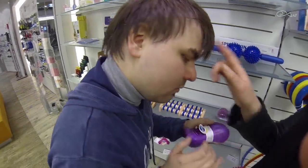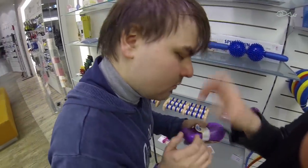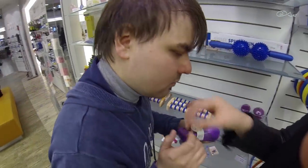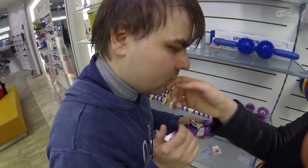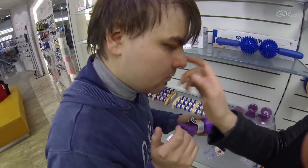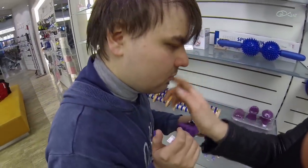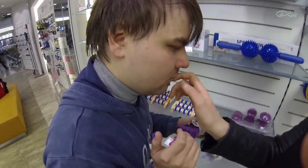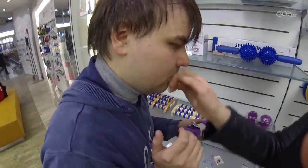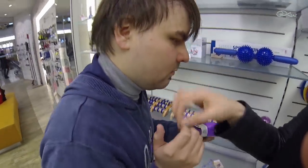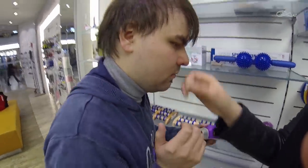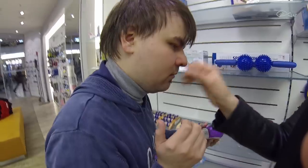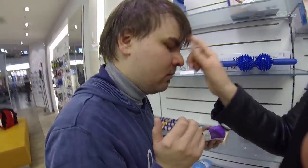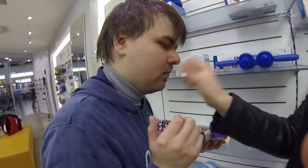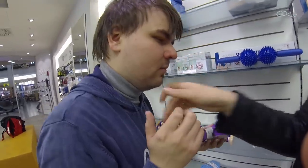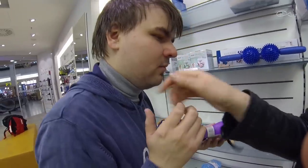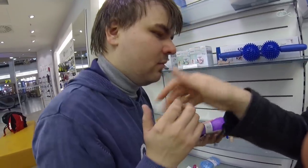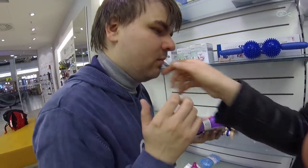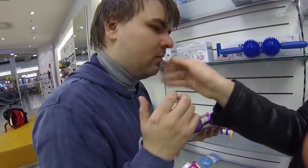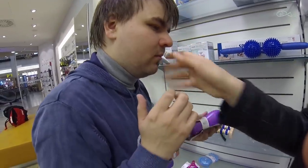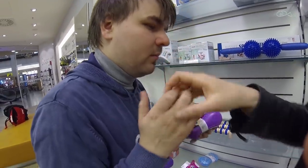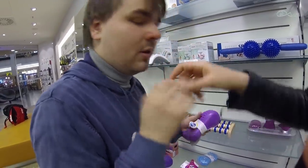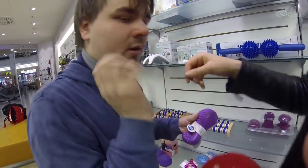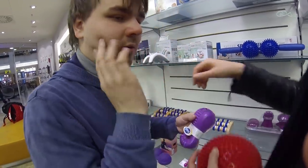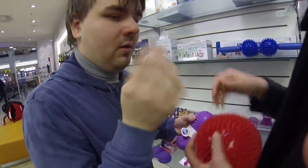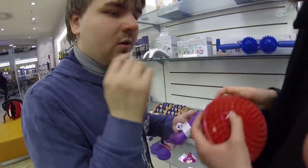Da ist noch das Papier drum. - EDI: Weißt du, wofür das ist?